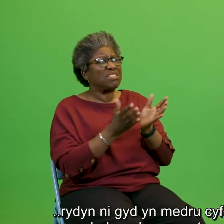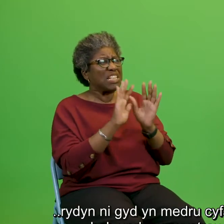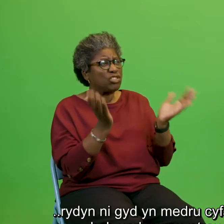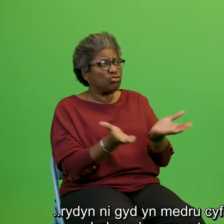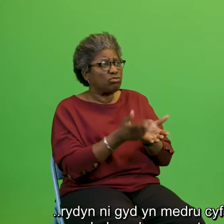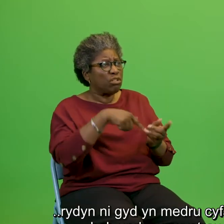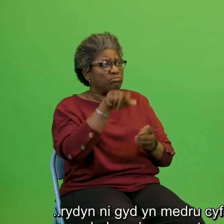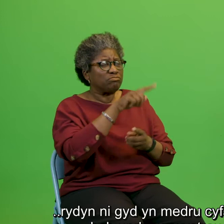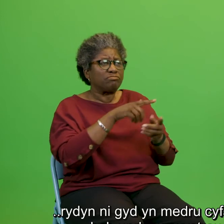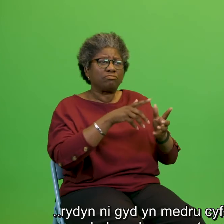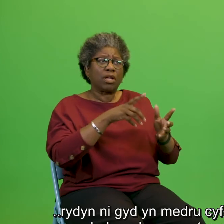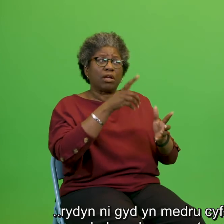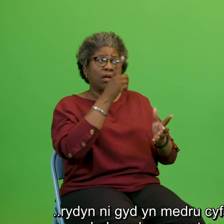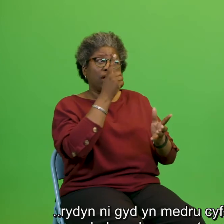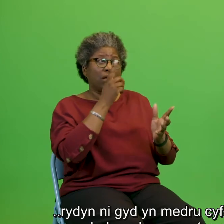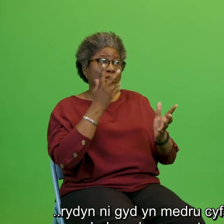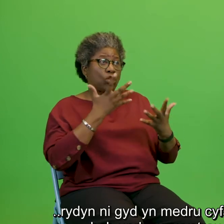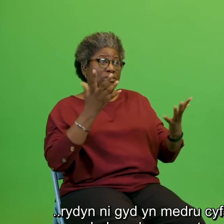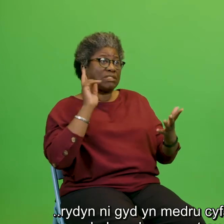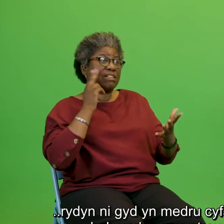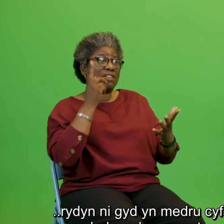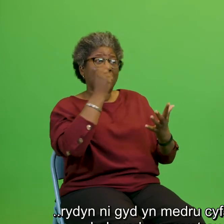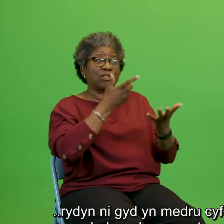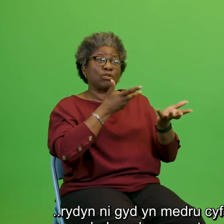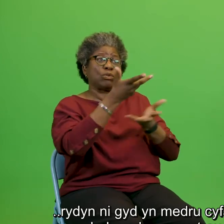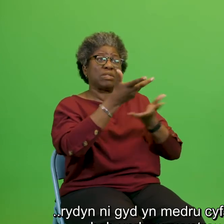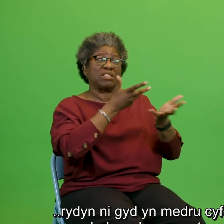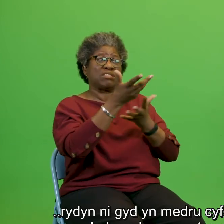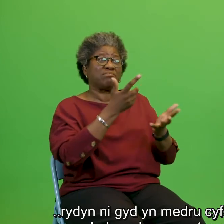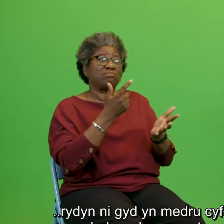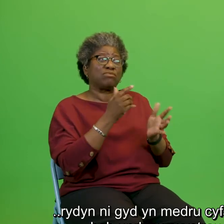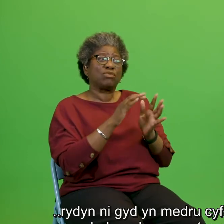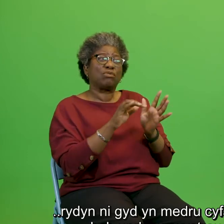..rydyn ni gyd yn medru cyfathrebu heb unrhyw rwystrau...